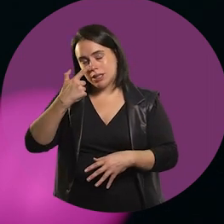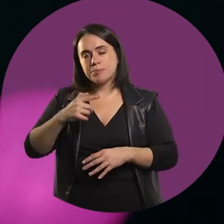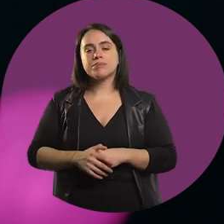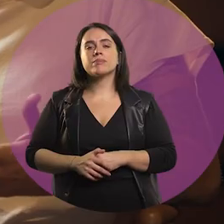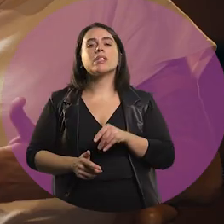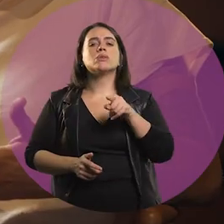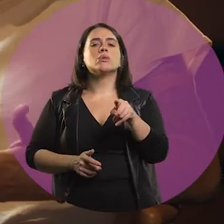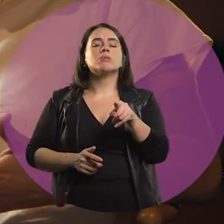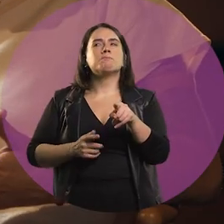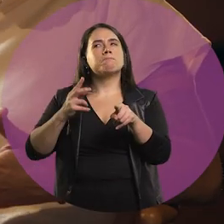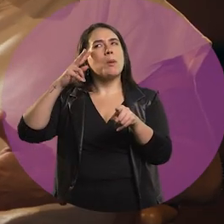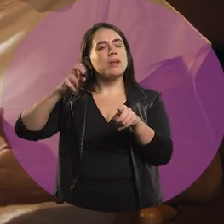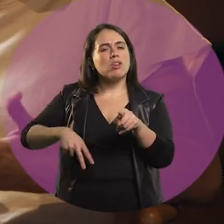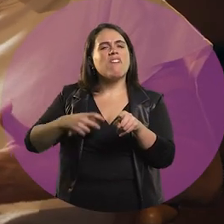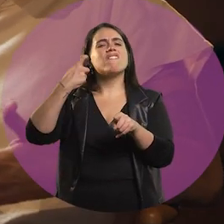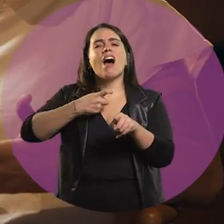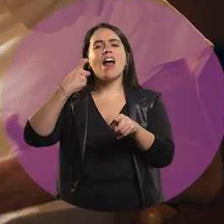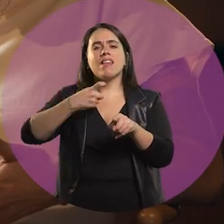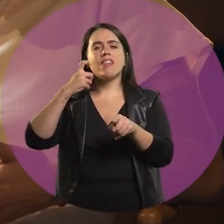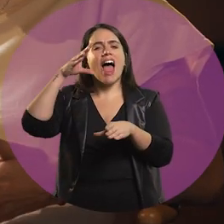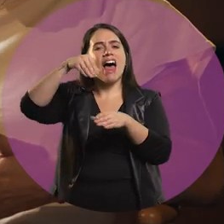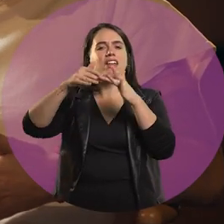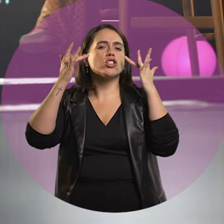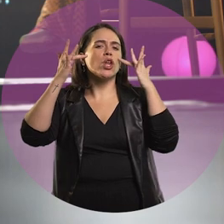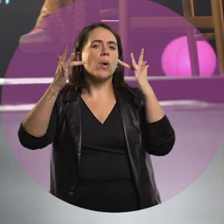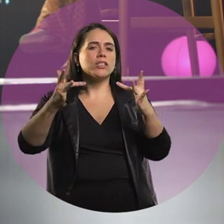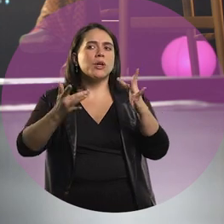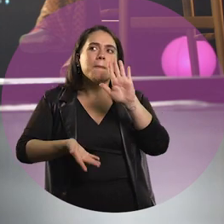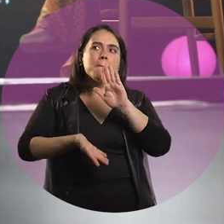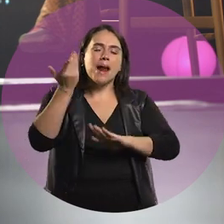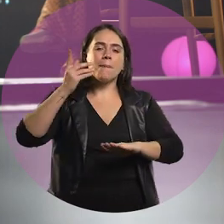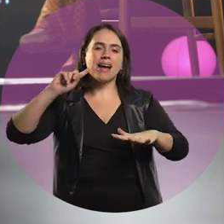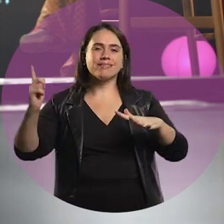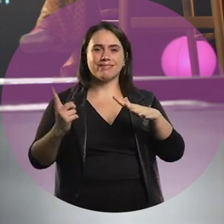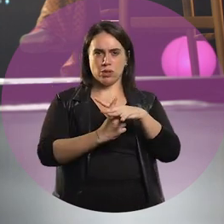¿Qué sentís vos que está faltando realmente en el sistema educativo como para tener más inclusión?